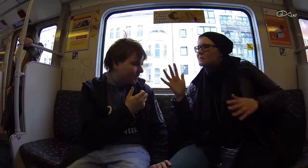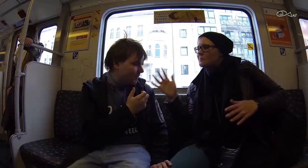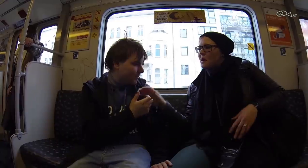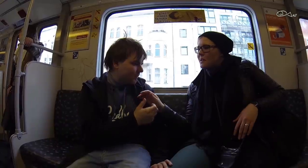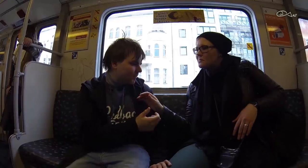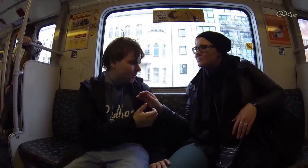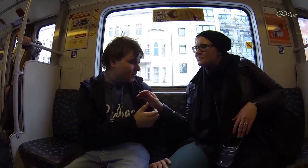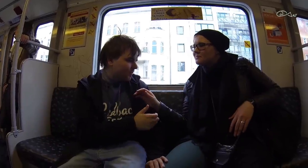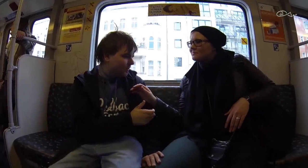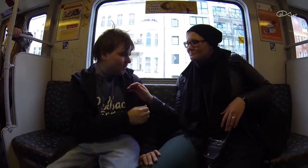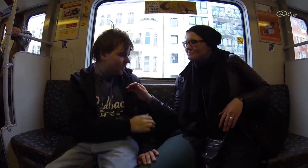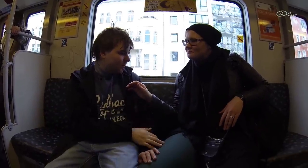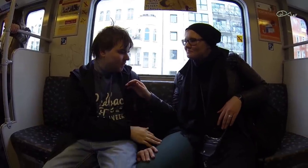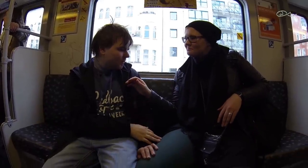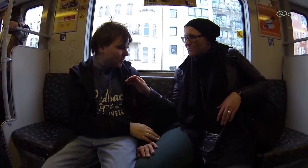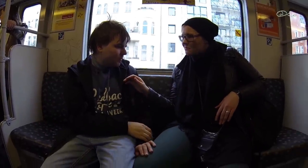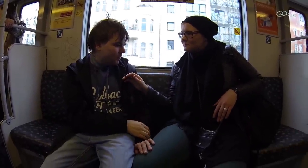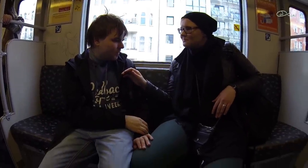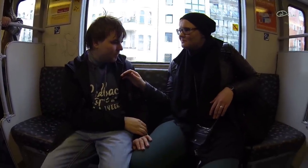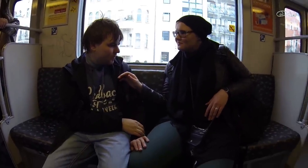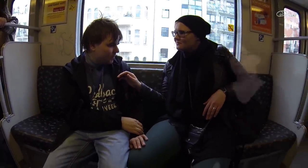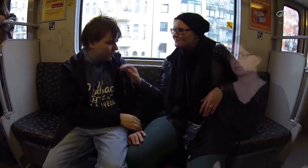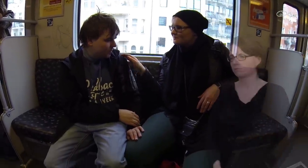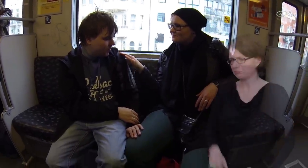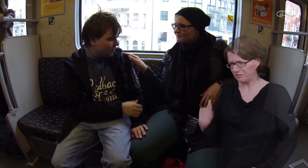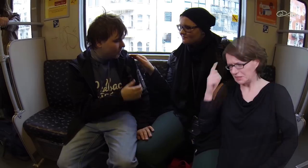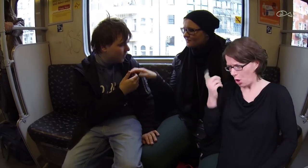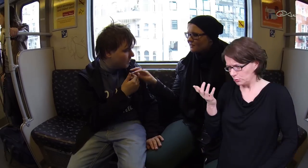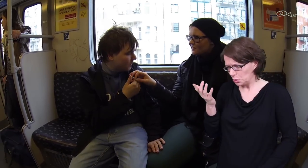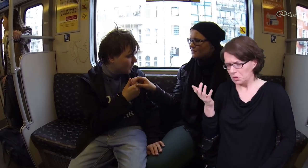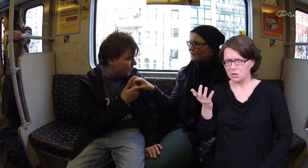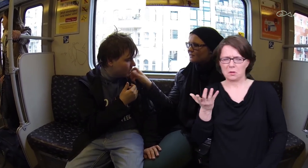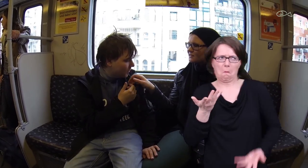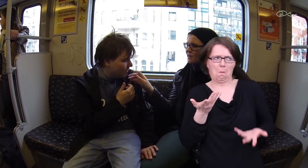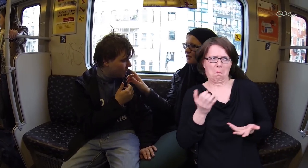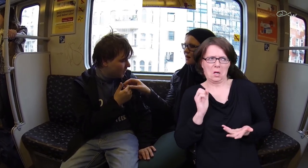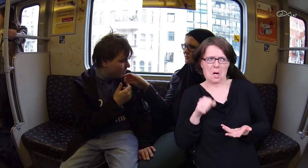Was glaubst du? - EDI: Kann sein... LAURA: Ok.